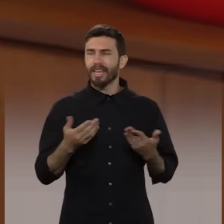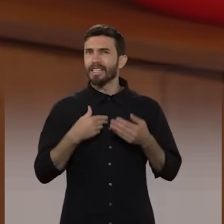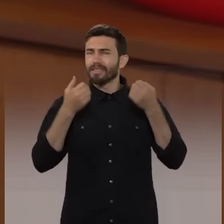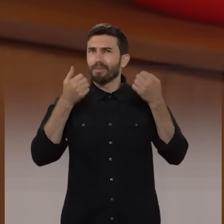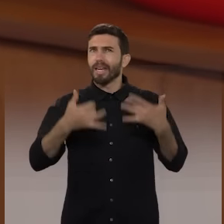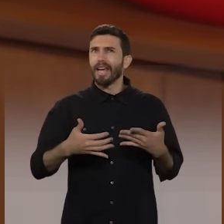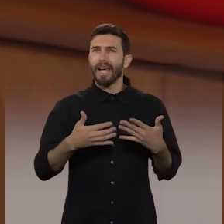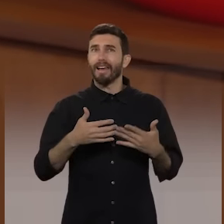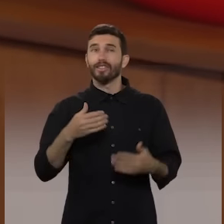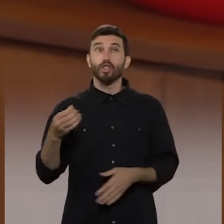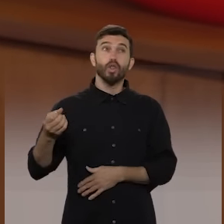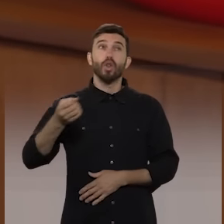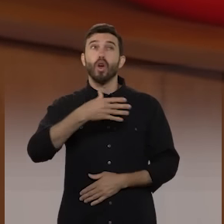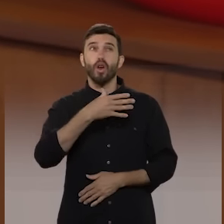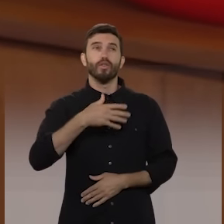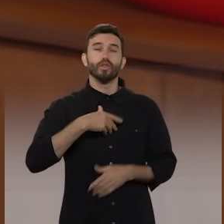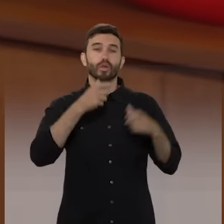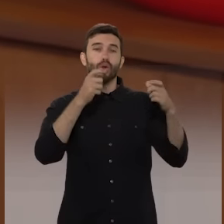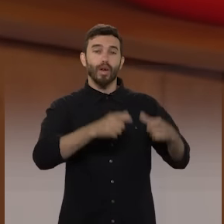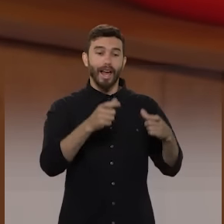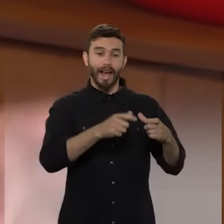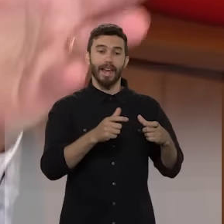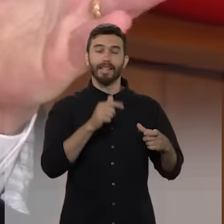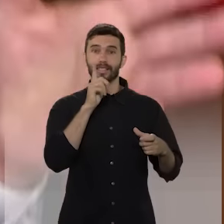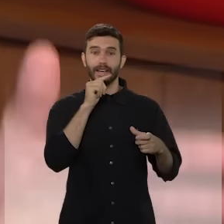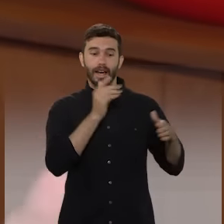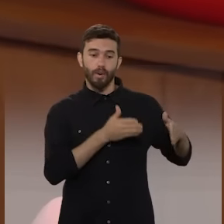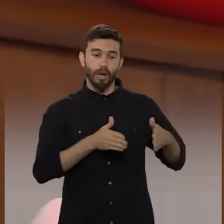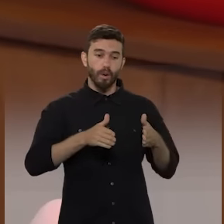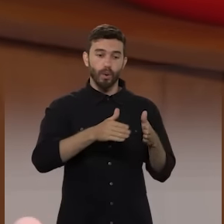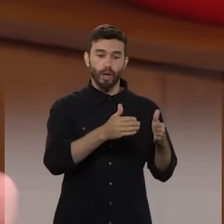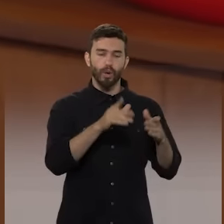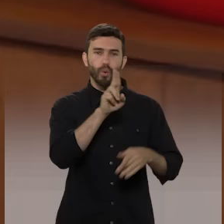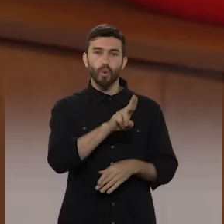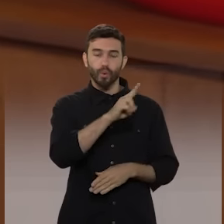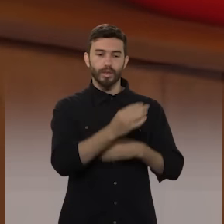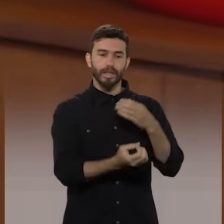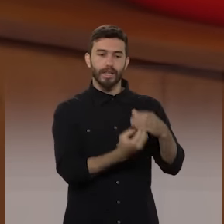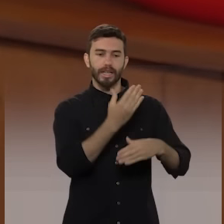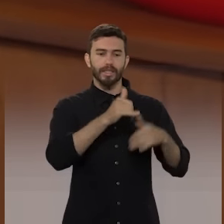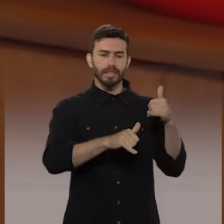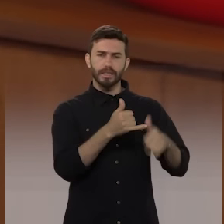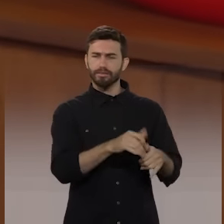muito mais de novas hidroelétricas, o Brasil fala muito de solar e eólica como fontes de